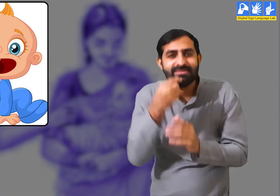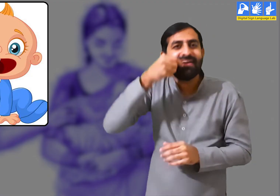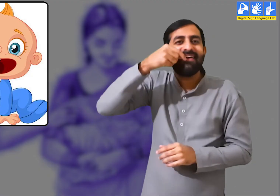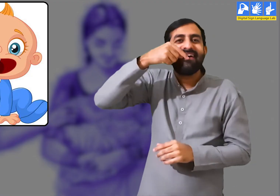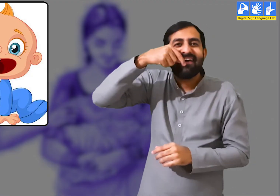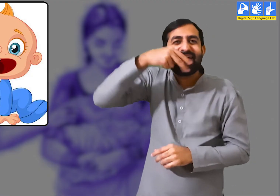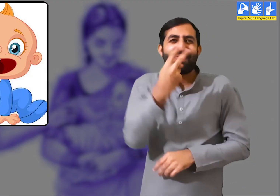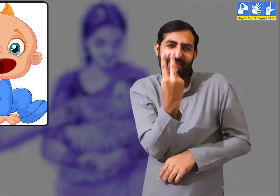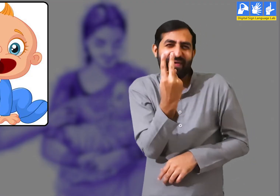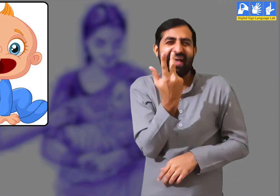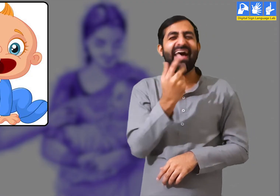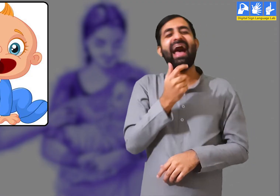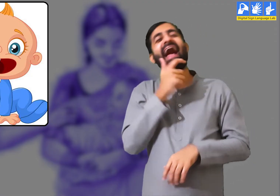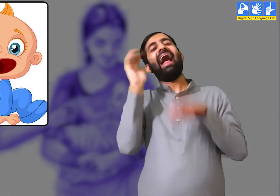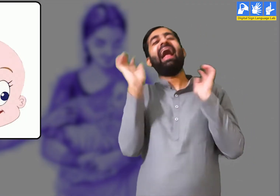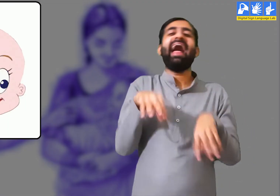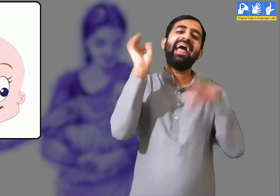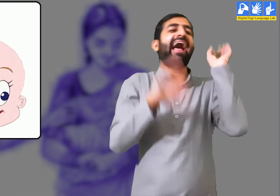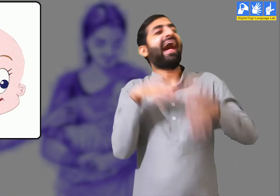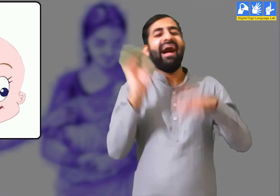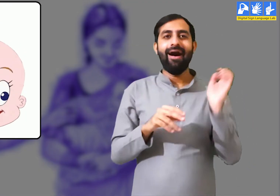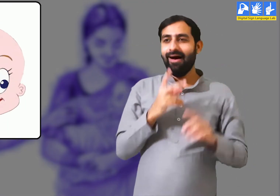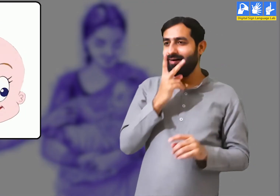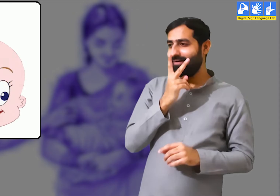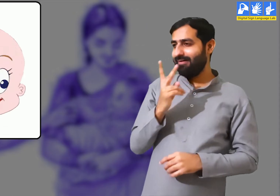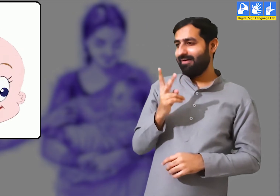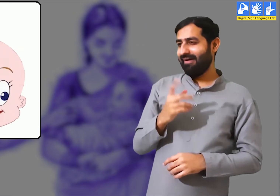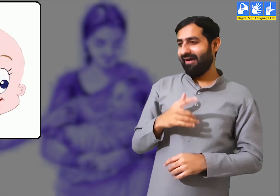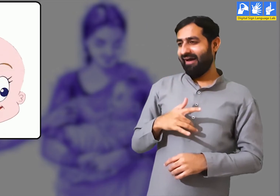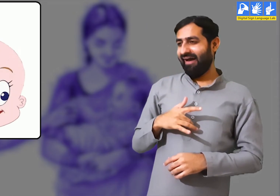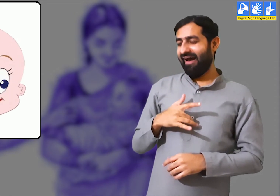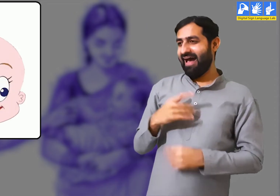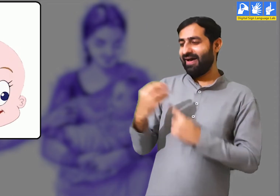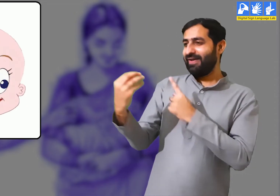तो शिशु की दंतुरित मुस्कान उन्हें एक पल में ही प्रभावित कर देती हैं।